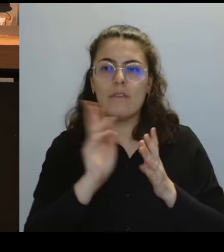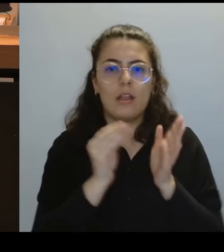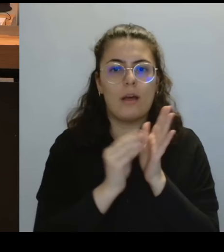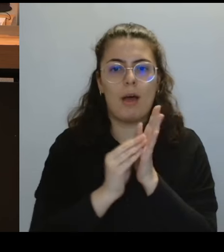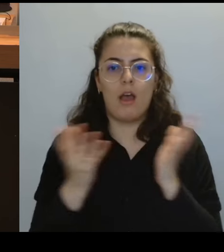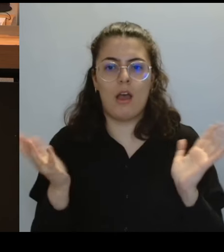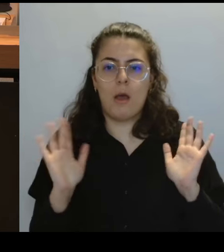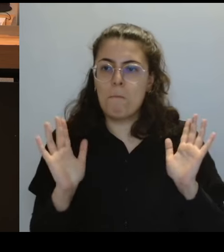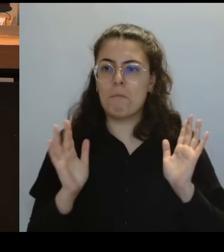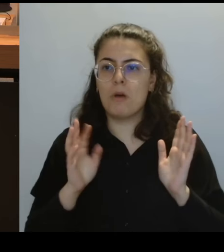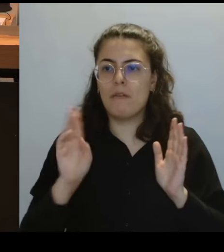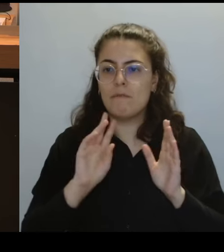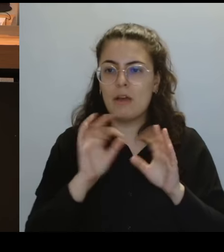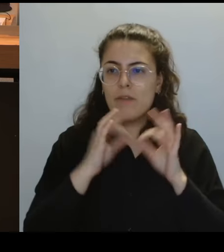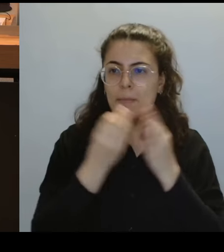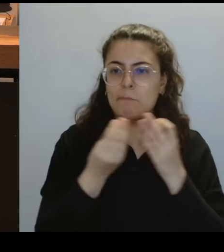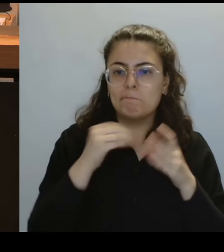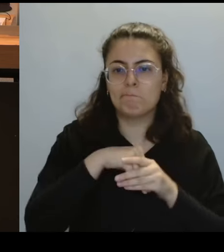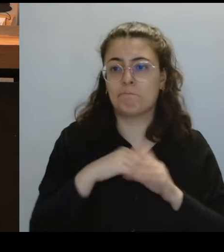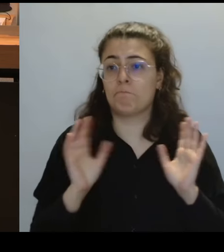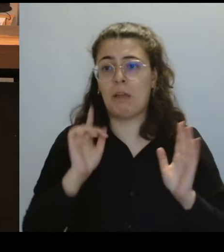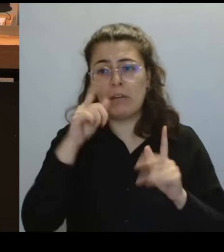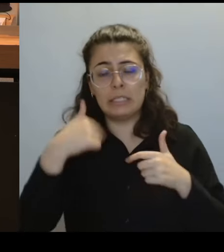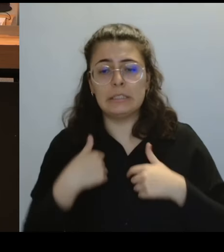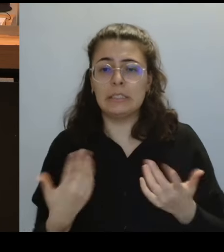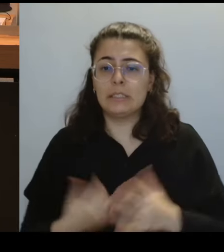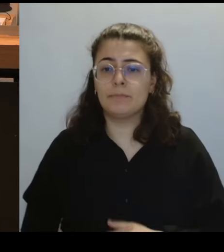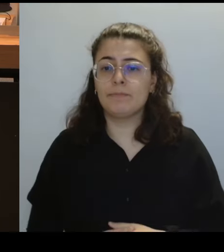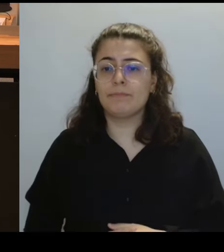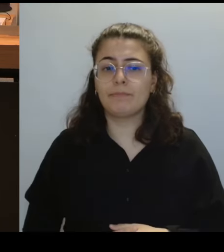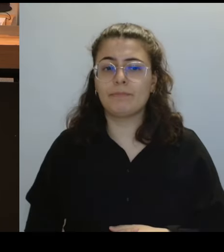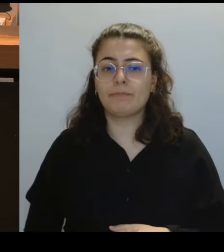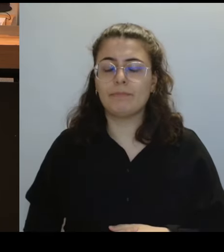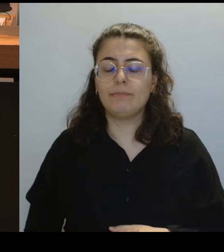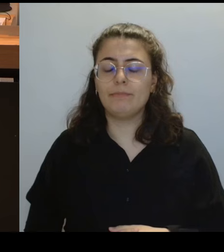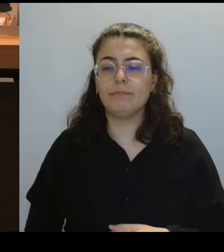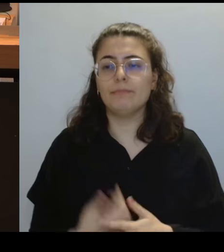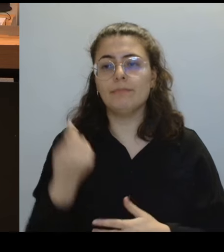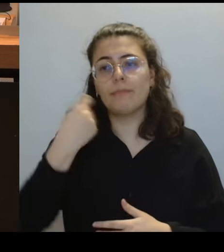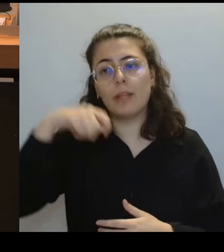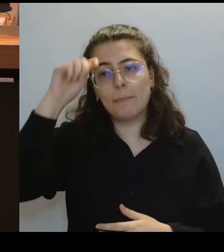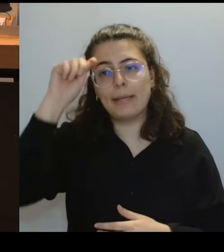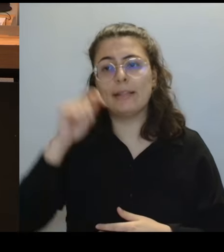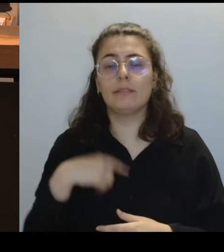Wir wissen, dass Berlin die Migrationskrise nicht in den Griff bekommt. Berlin hat immer noch